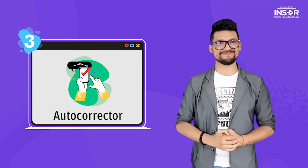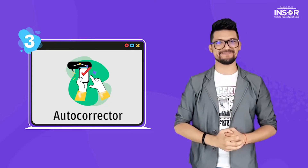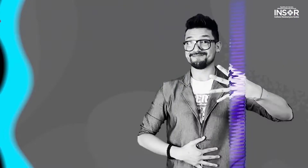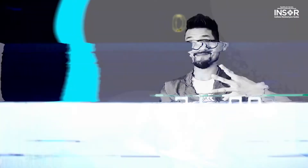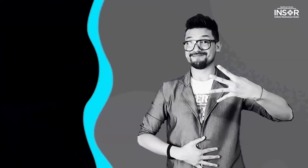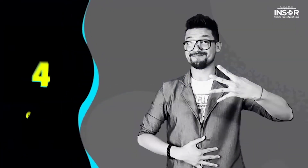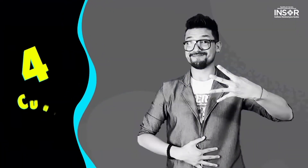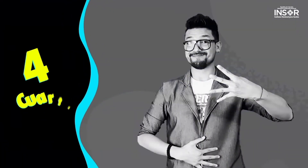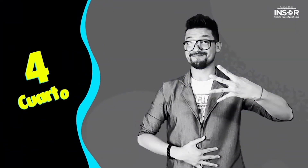Cuarto: